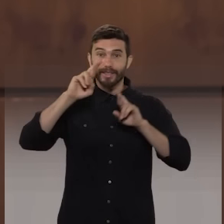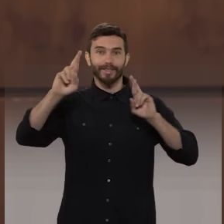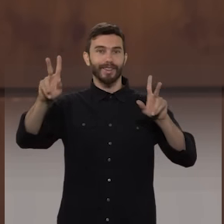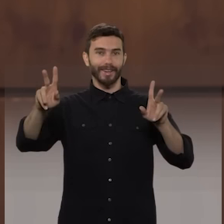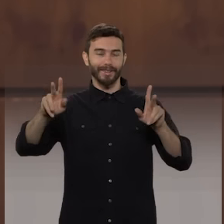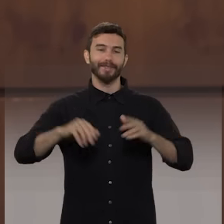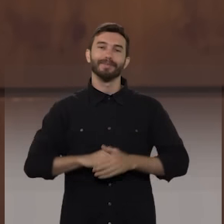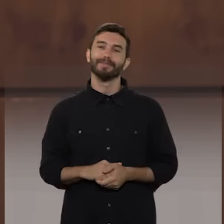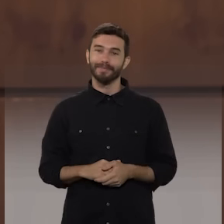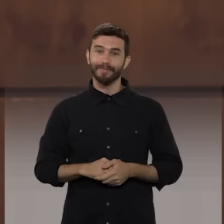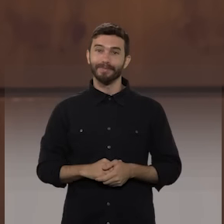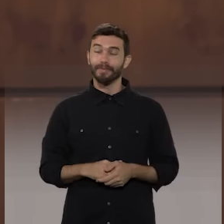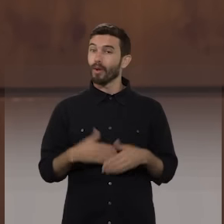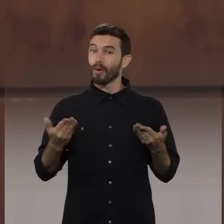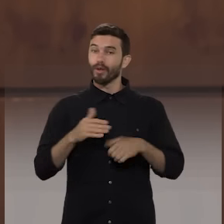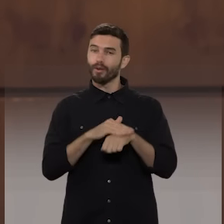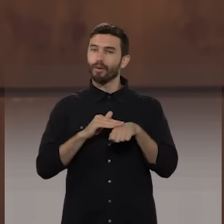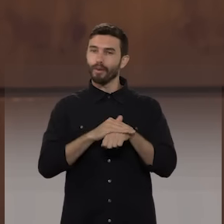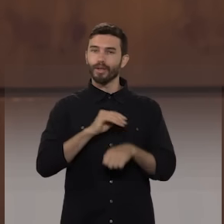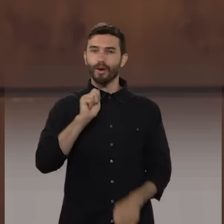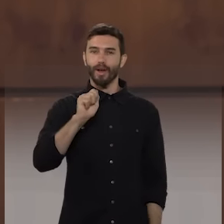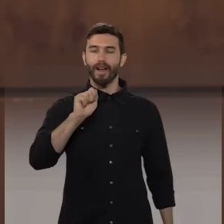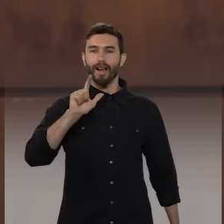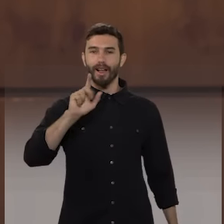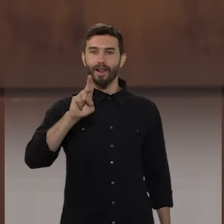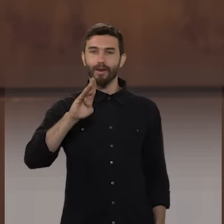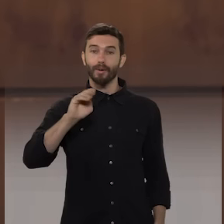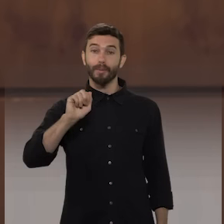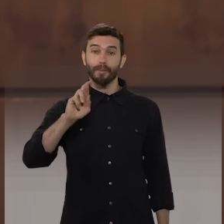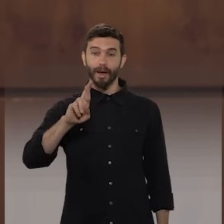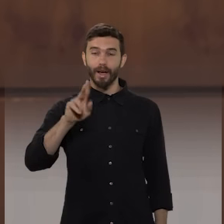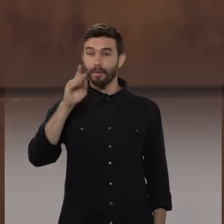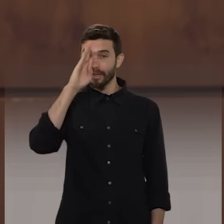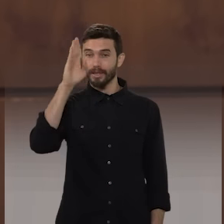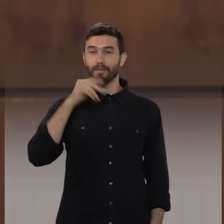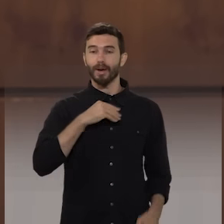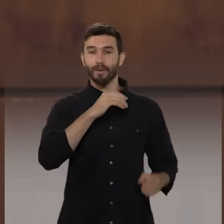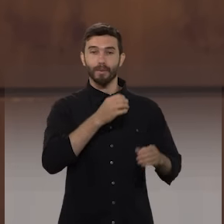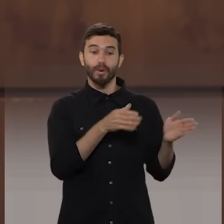Hoje nós vamos falar com a Alubar, maior fabricante de cabos elétricos de alumínio